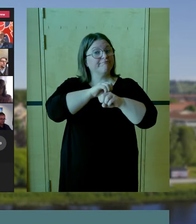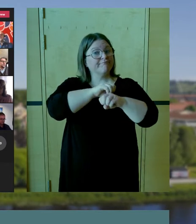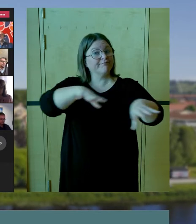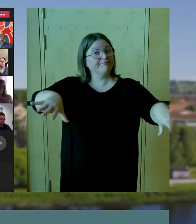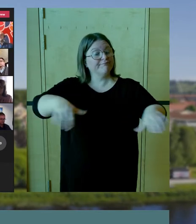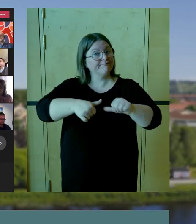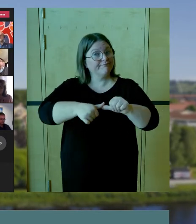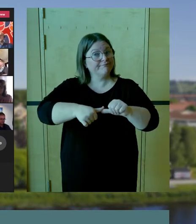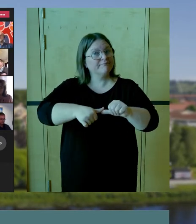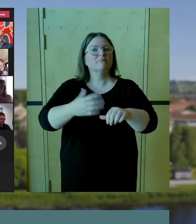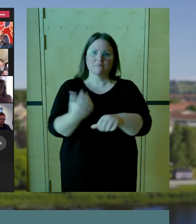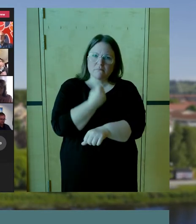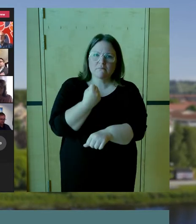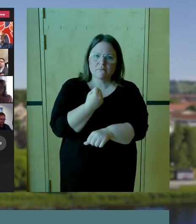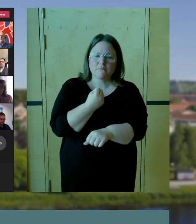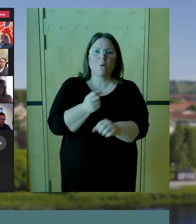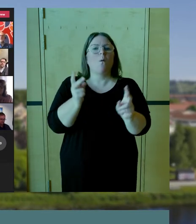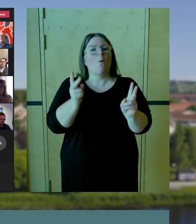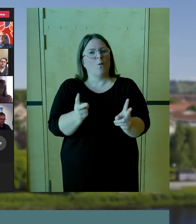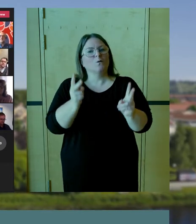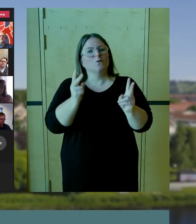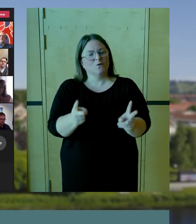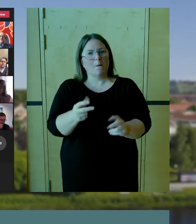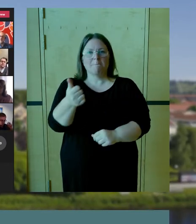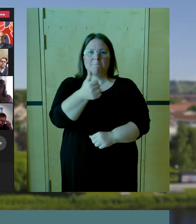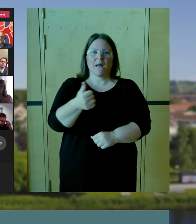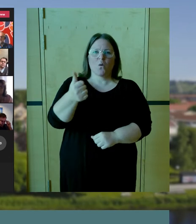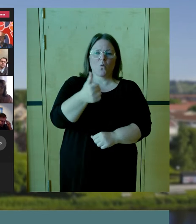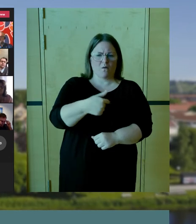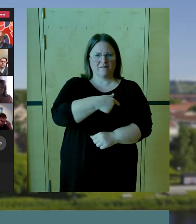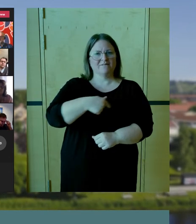Att fylla ett behov som vi ser i var vår